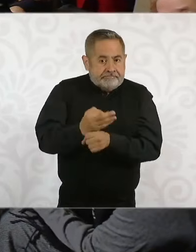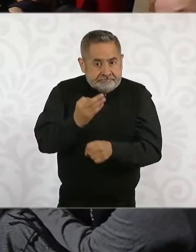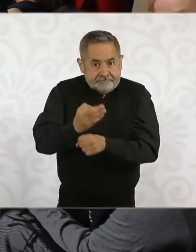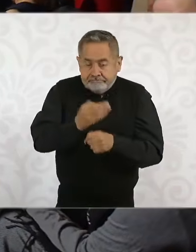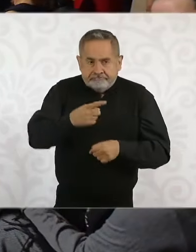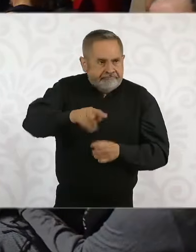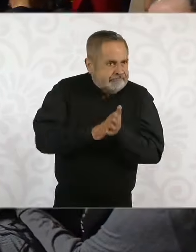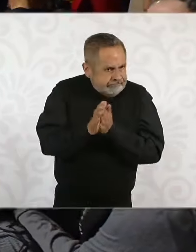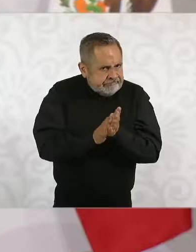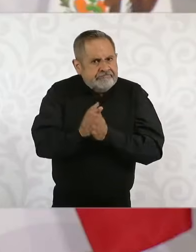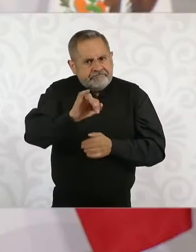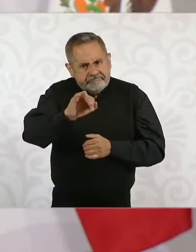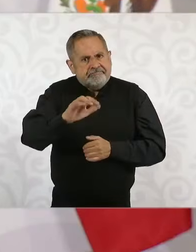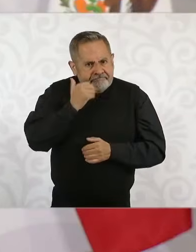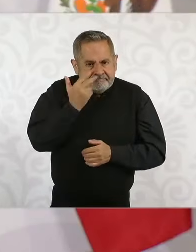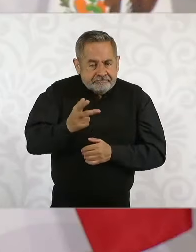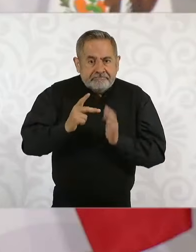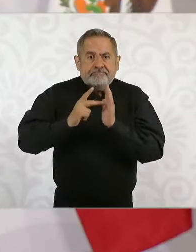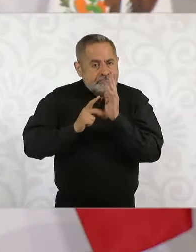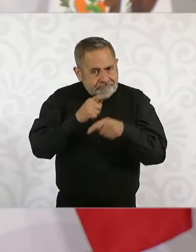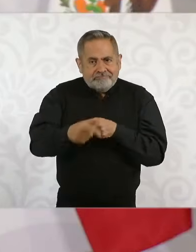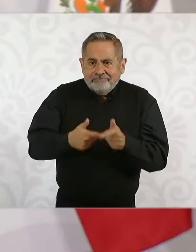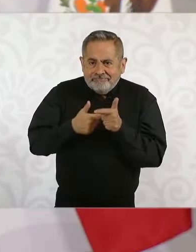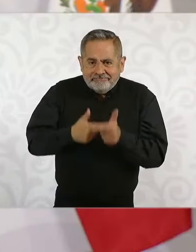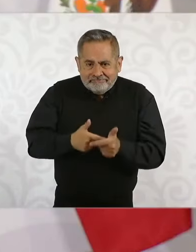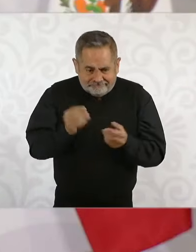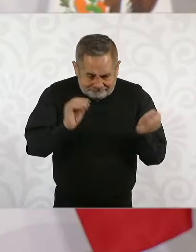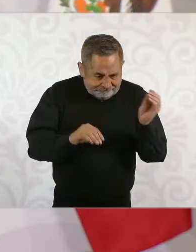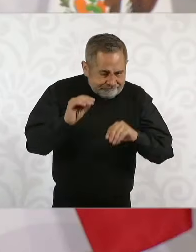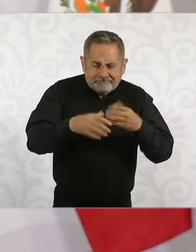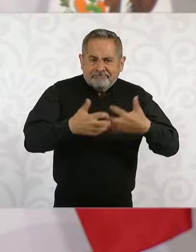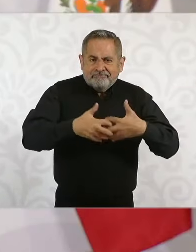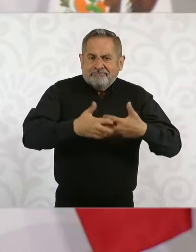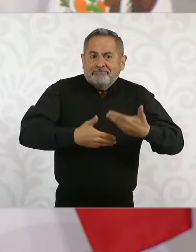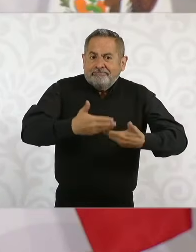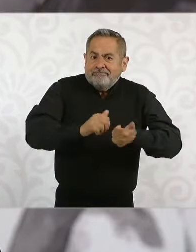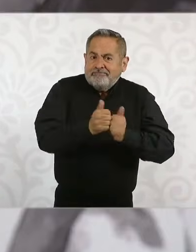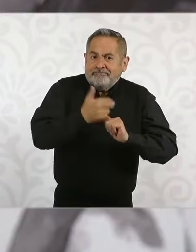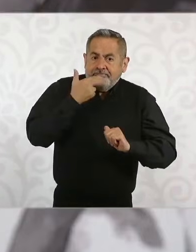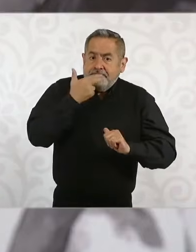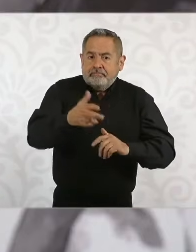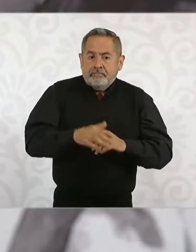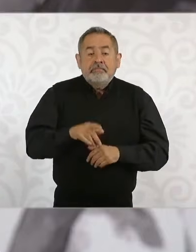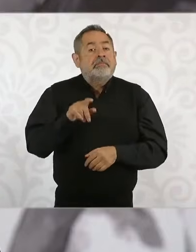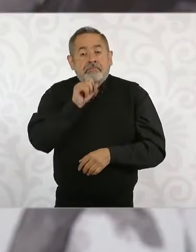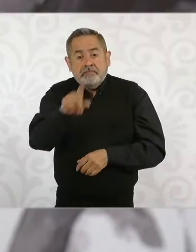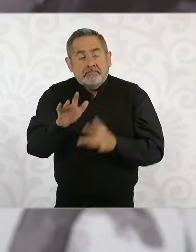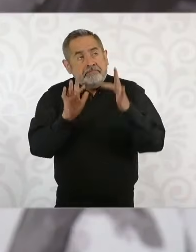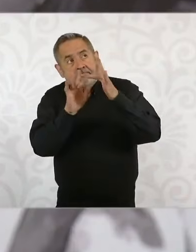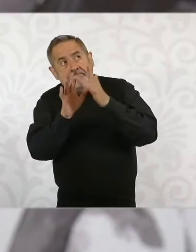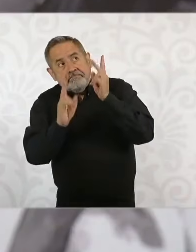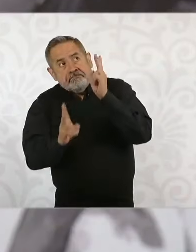se va a poder reanimar. Y también estamos en pláticas con Canadá y con Estados Unidos